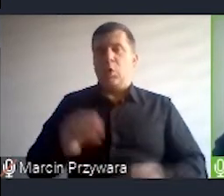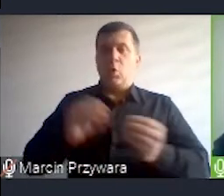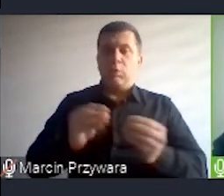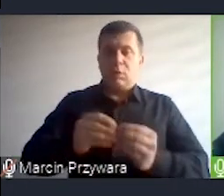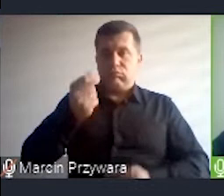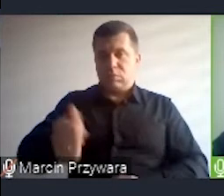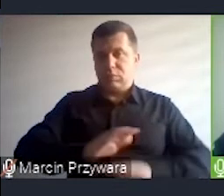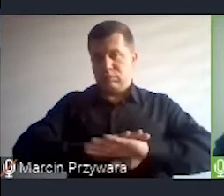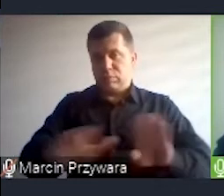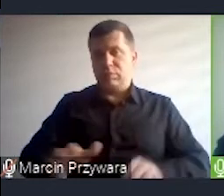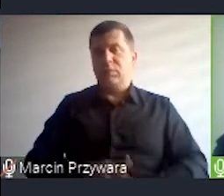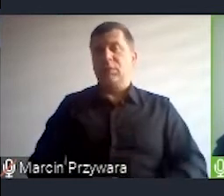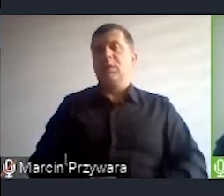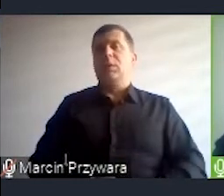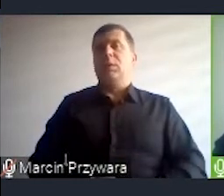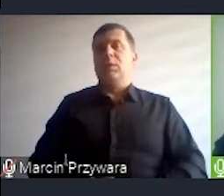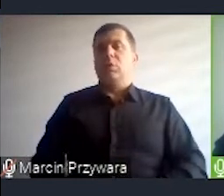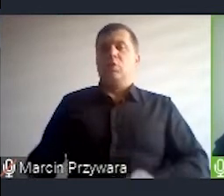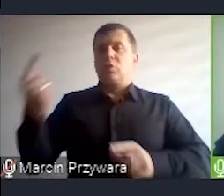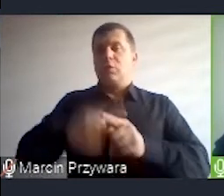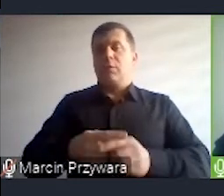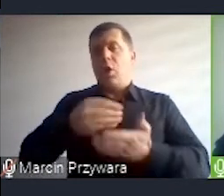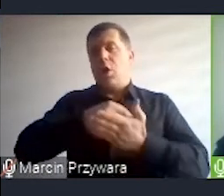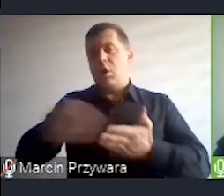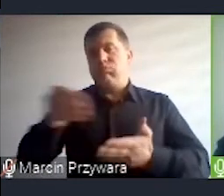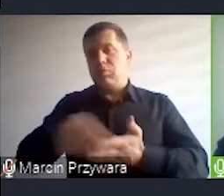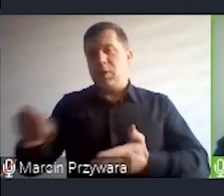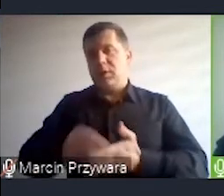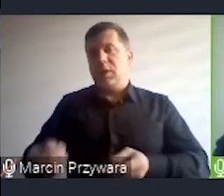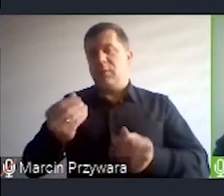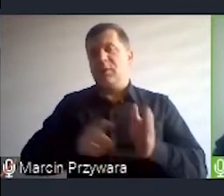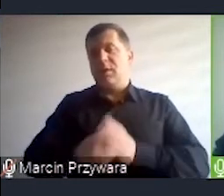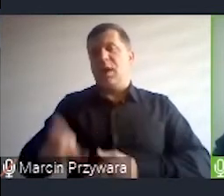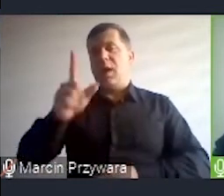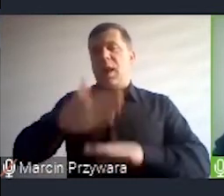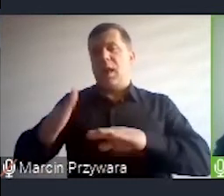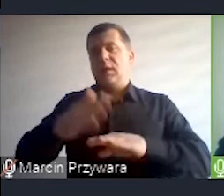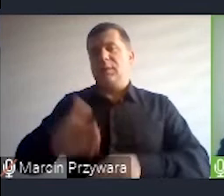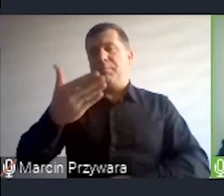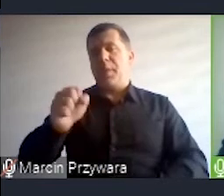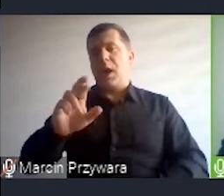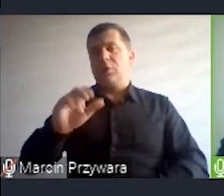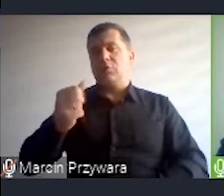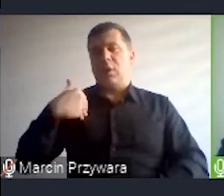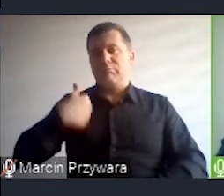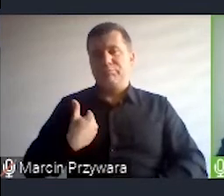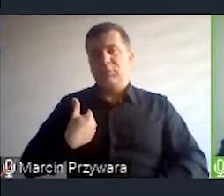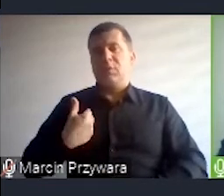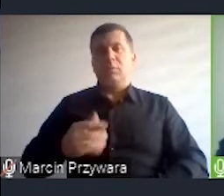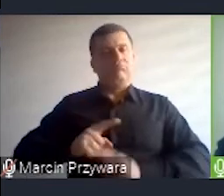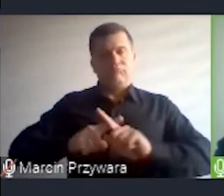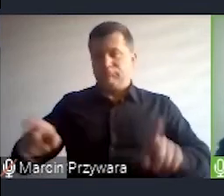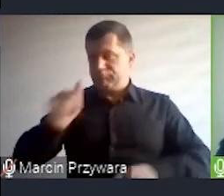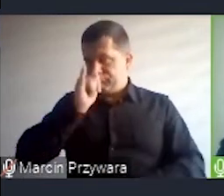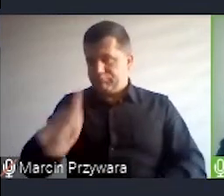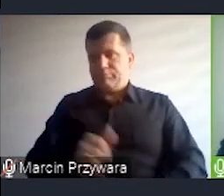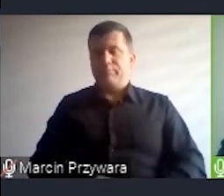ani jakichkolwiek dodatkowych opłat finansowych na rzecz leasingodawcy – marży czy prowizji.